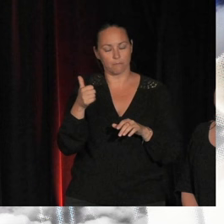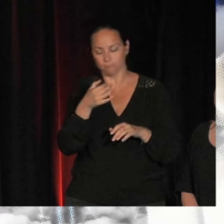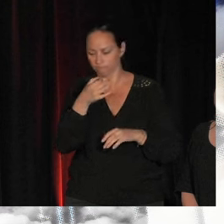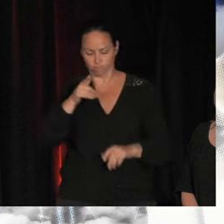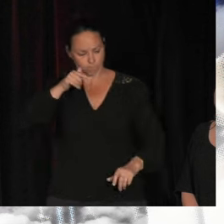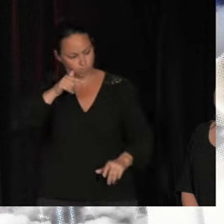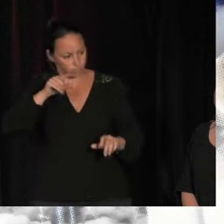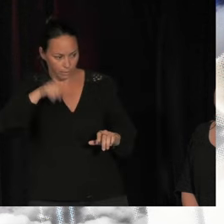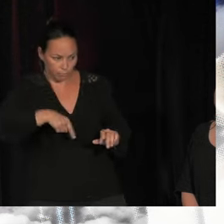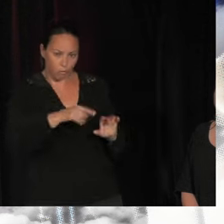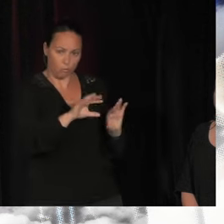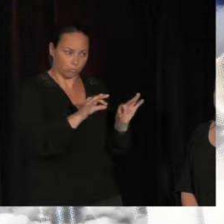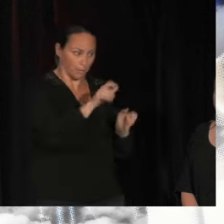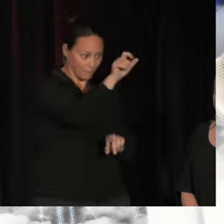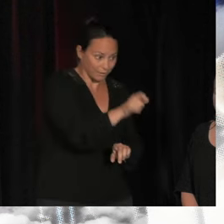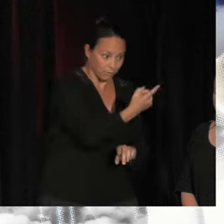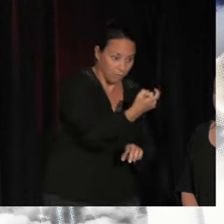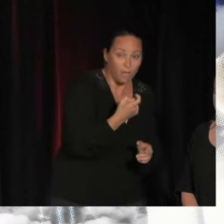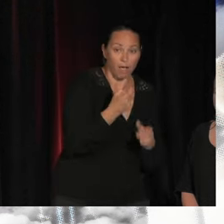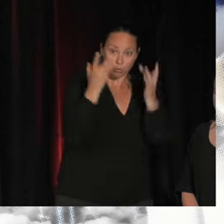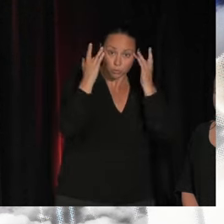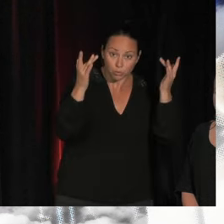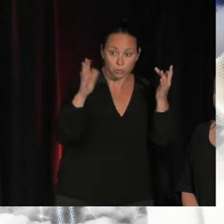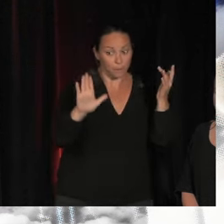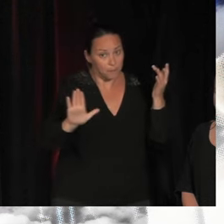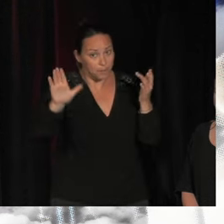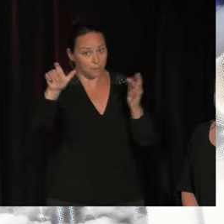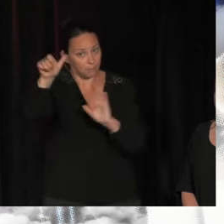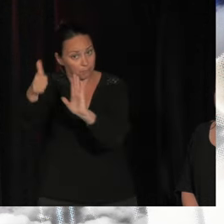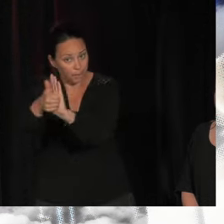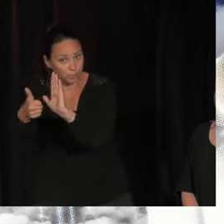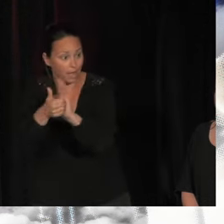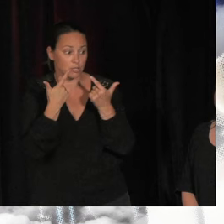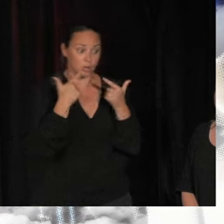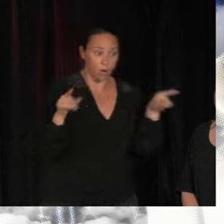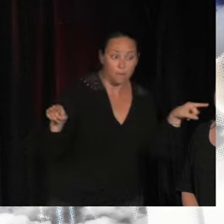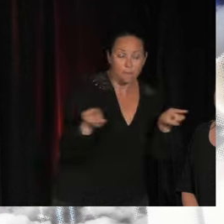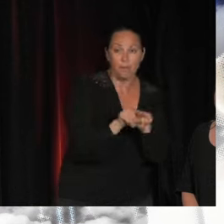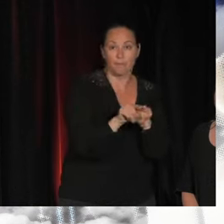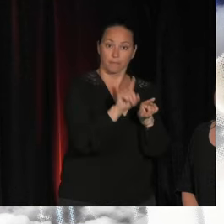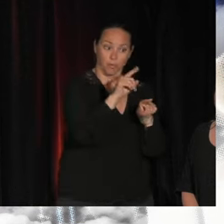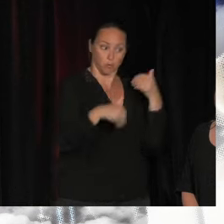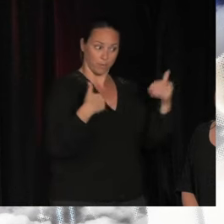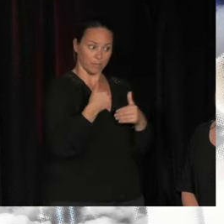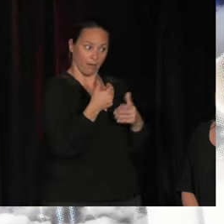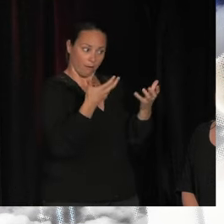trouver une personne qui était issue de la culture du personnage et qui parlait la même langue parce que, ça, c'est Max qui nous l'a appris en off.